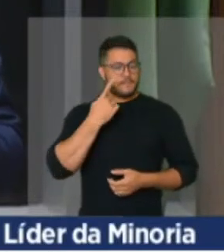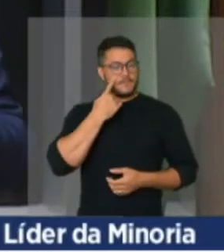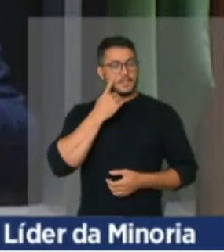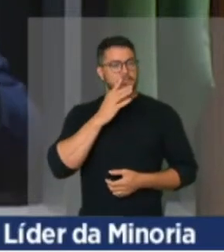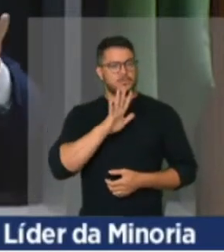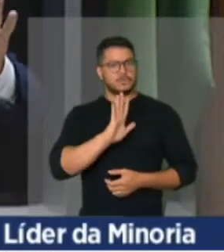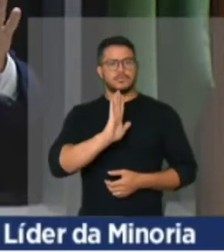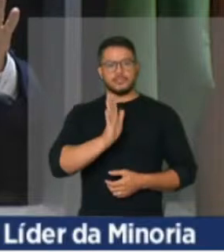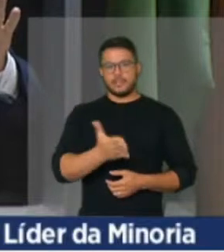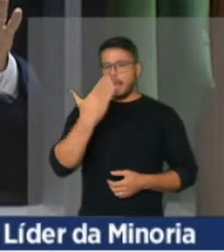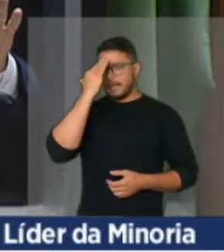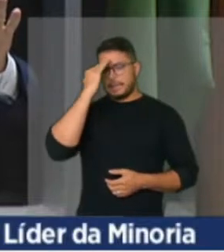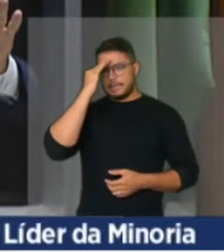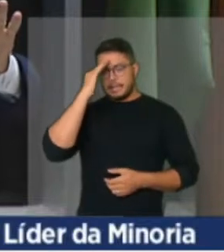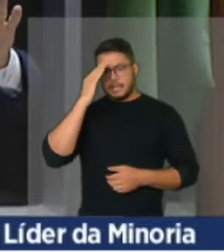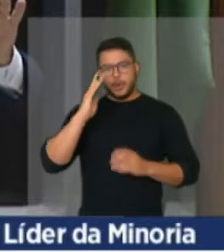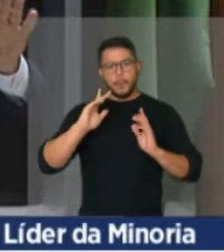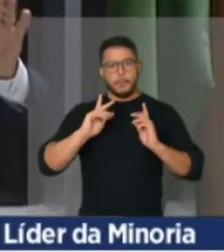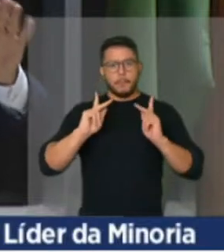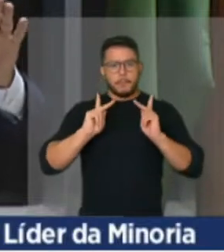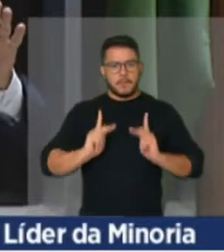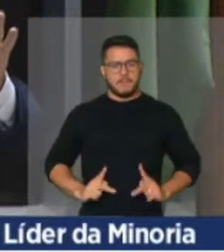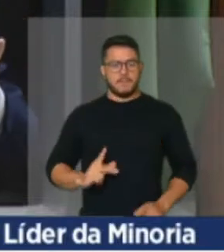EU OUVI, A BASE DO GOVERNO ARGUMENTAR, EU OUVI A BASE DO GOVERNO ARGUMENTAR O SEGUINTE: